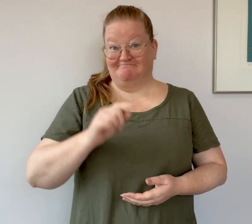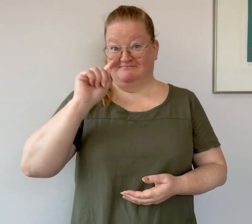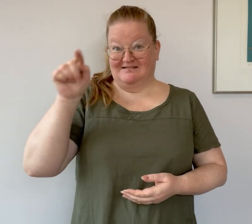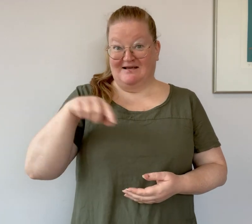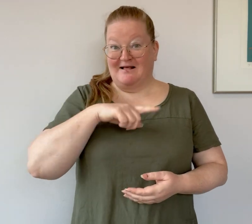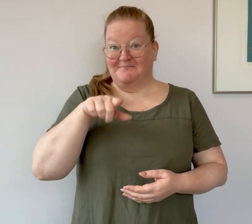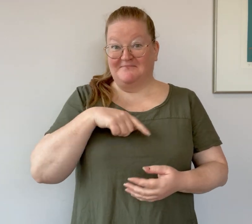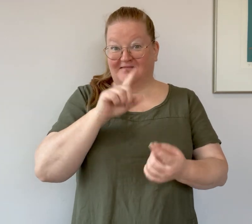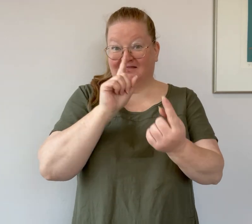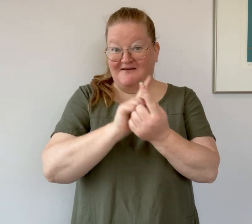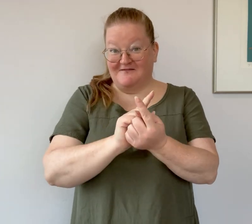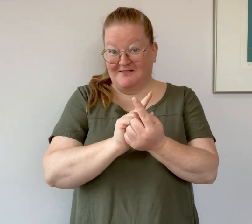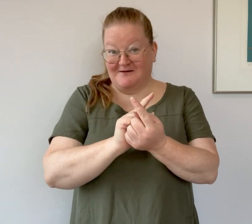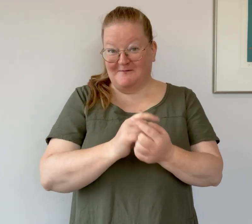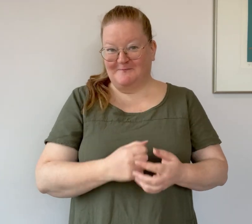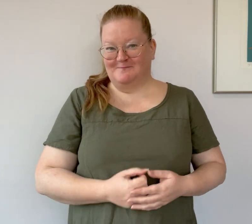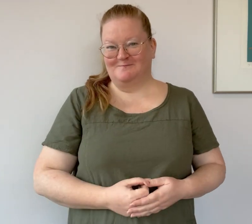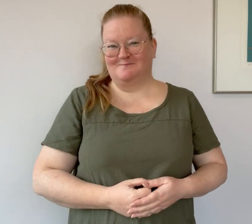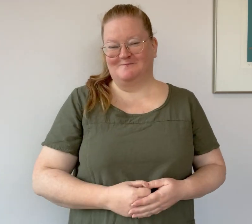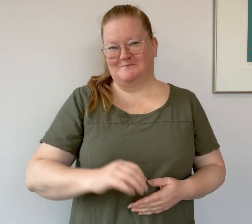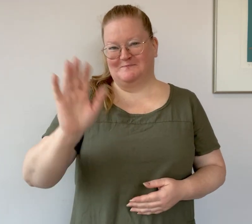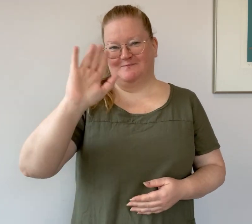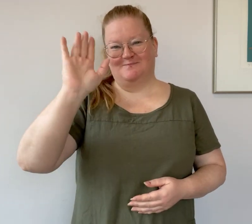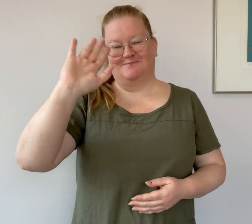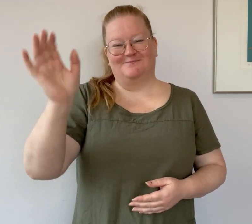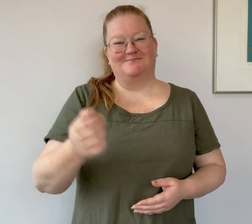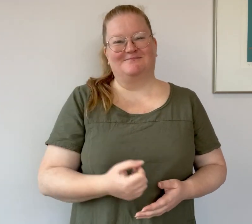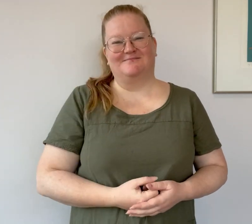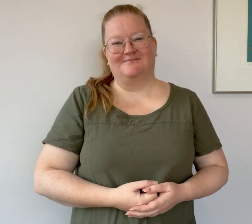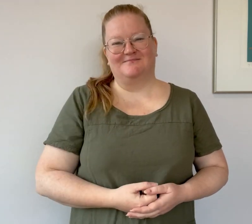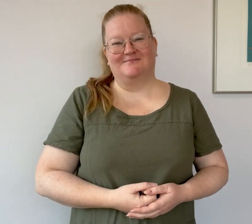Tavataan siellä! Hei hei!